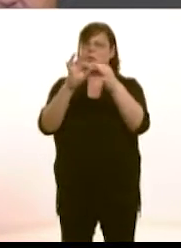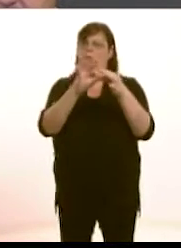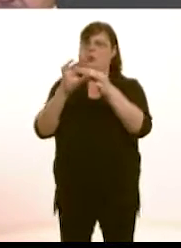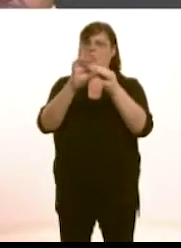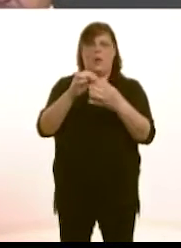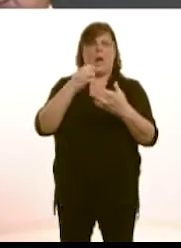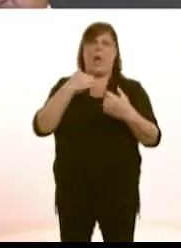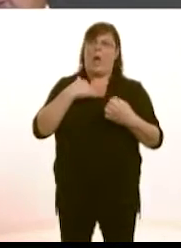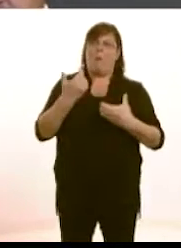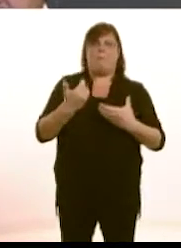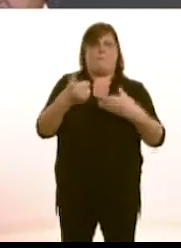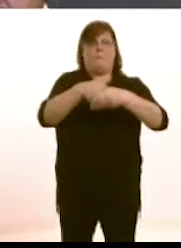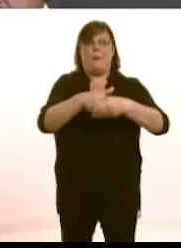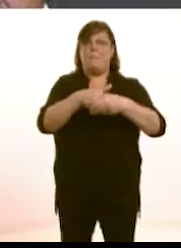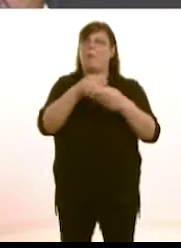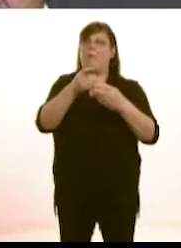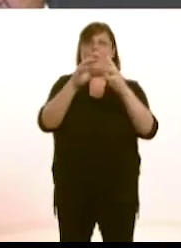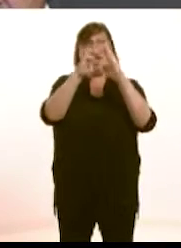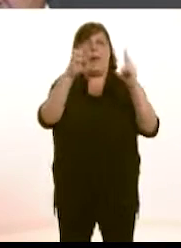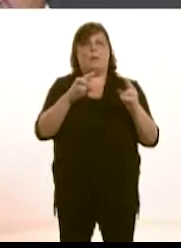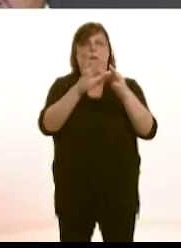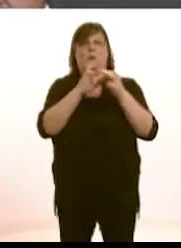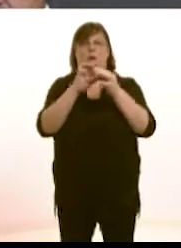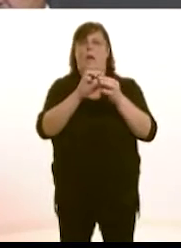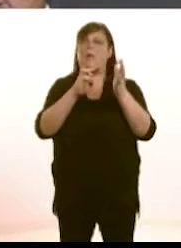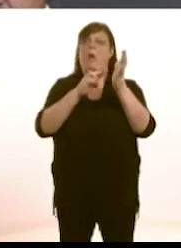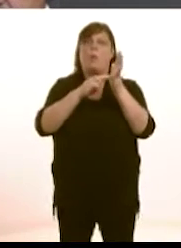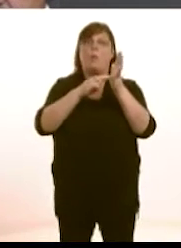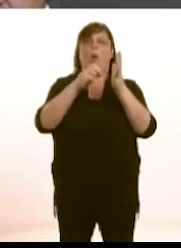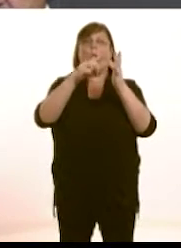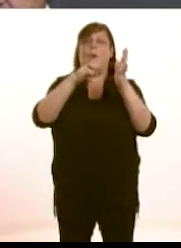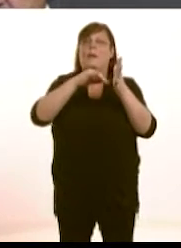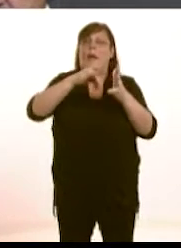Mae gan benderfyniad y Swyddfa Ystadegau Gwladol i newid statws cymdeithasau tai yng Nghymru,